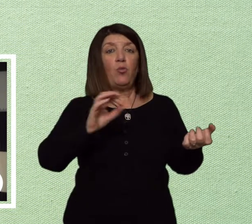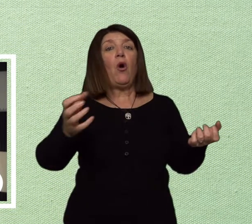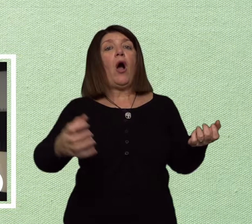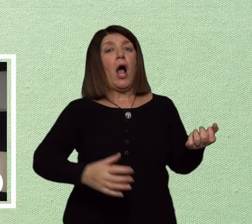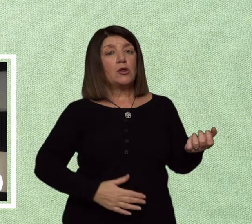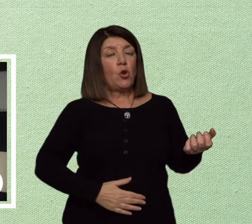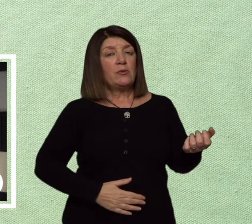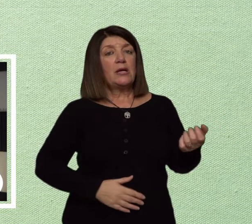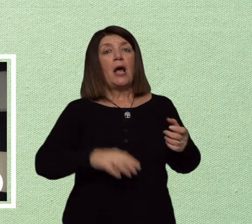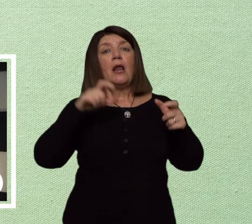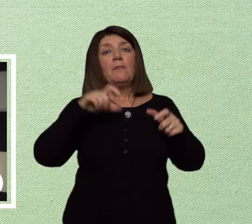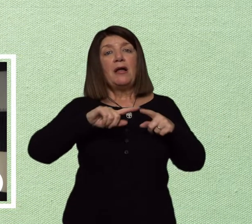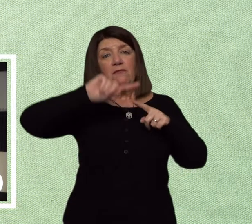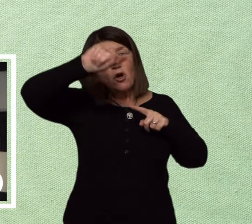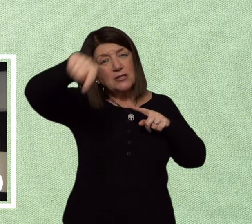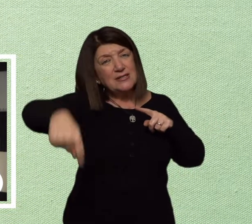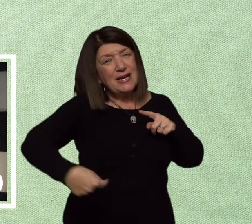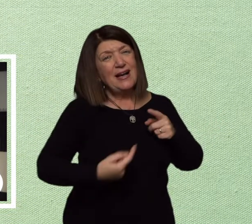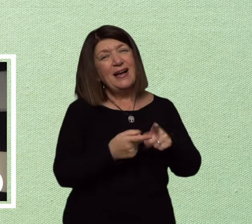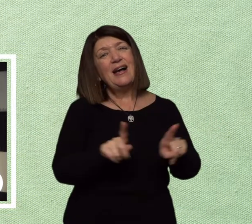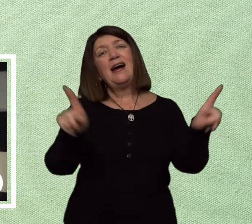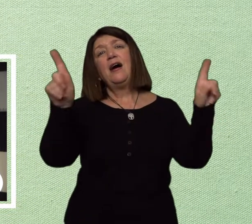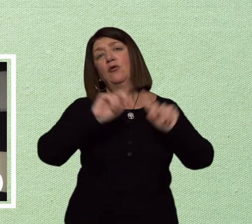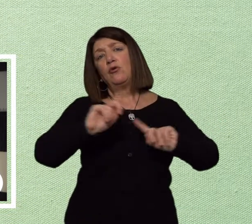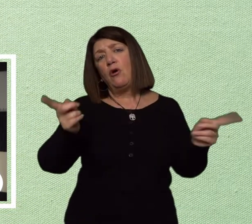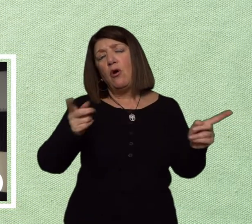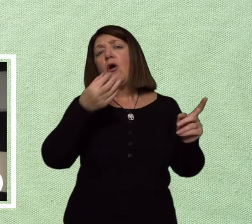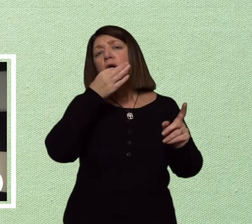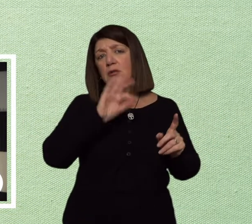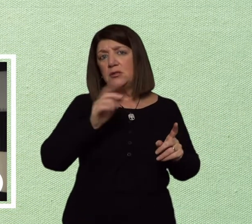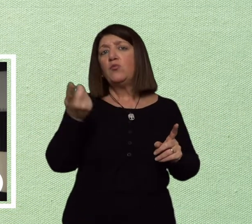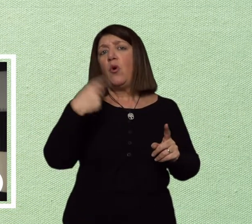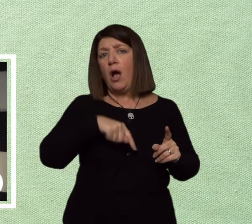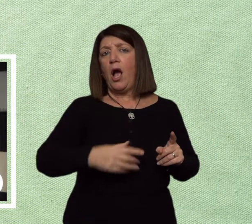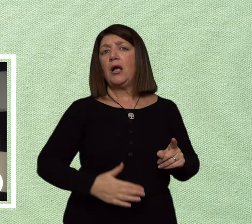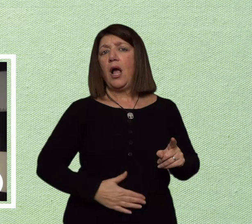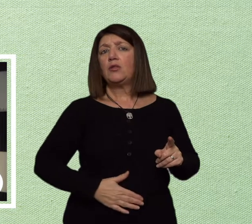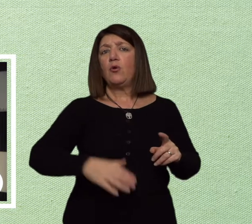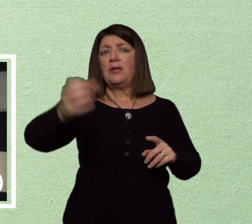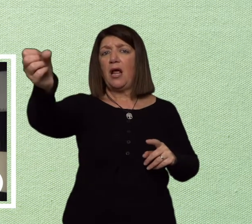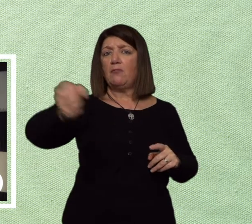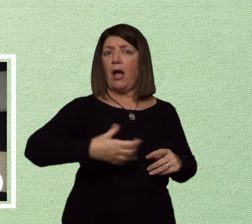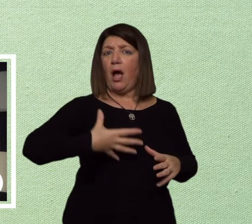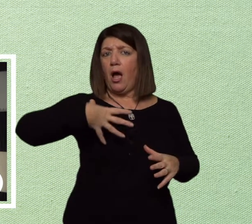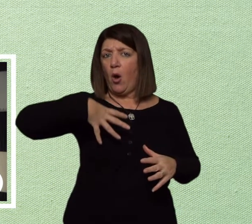per via trans vaginale quindi anche questo è molto importante. L'altra cosa su cui